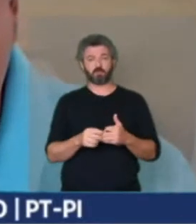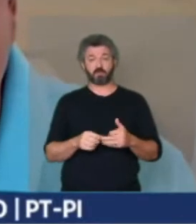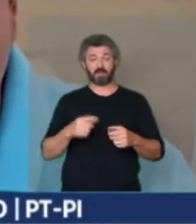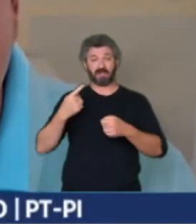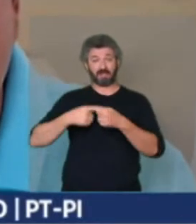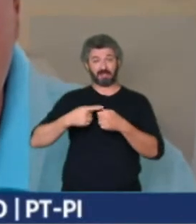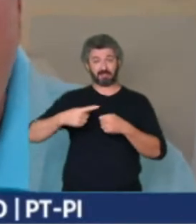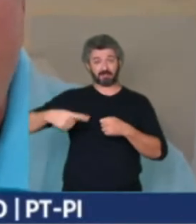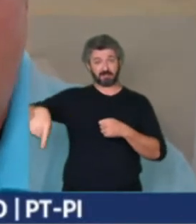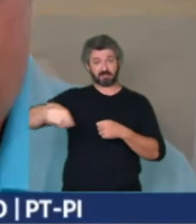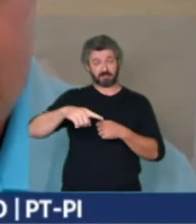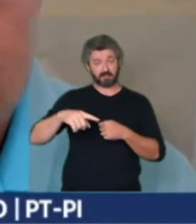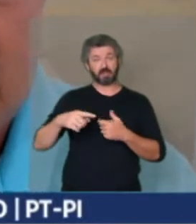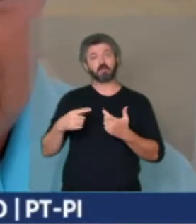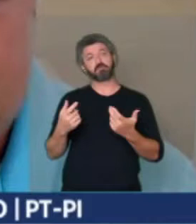ENTES FEDERATIVOS QUE MENOS PARTICIPAÇÃO TÊM NA